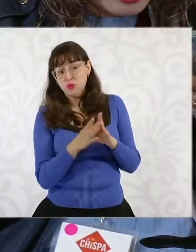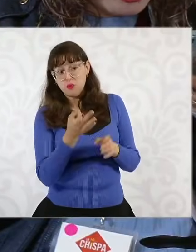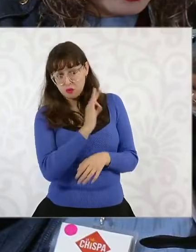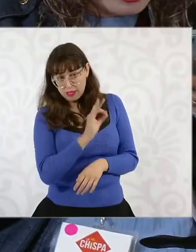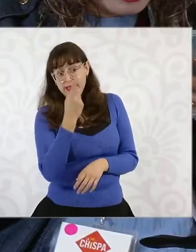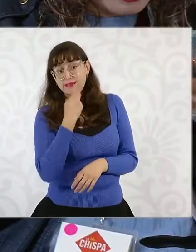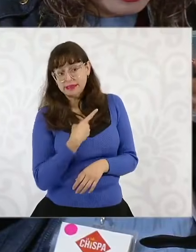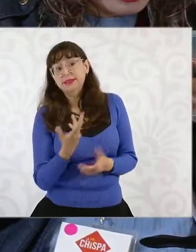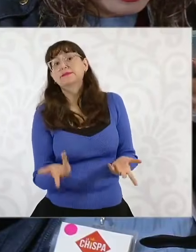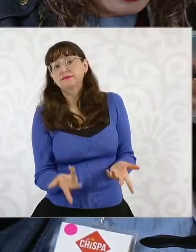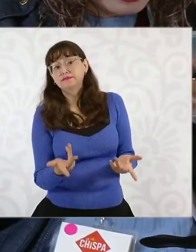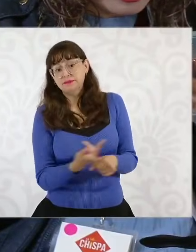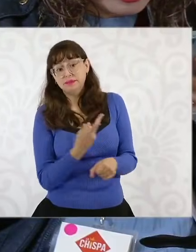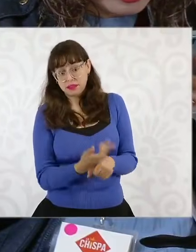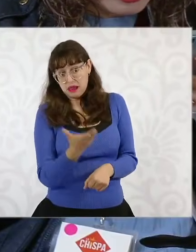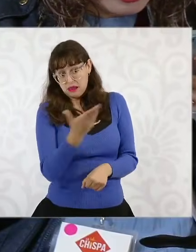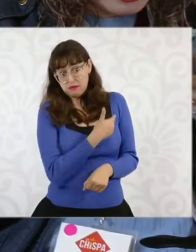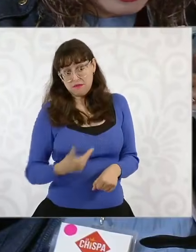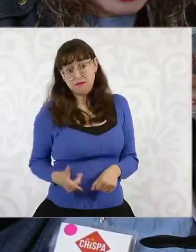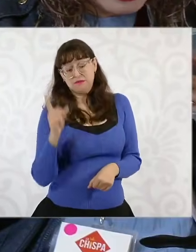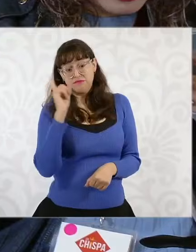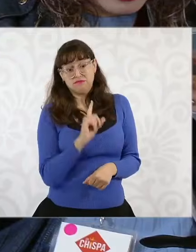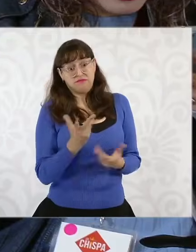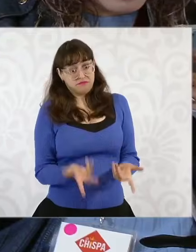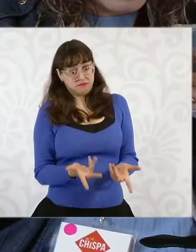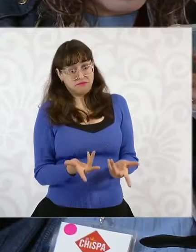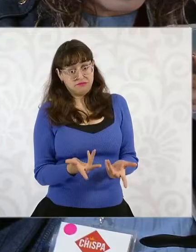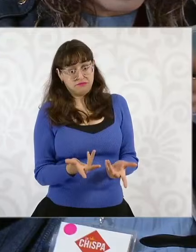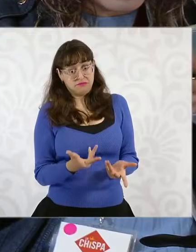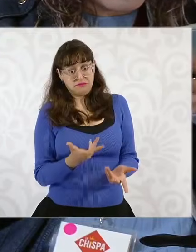Obviamente por su investidura como jefa del Estado mexicano, pues le toca a los servicios de lo que